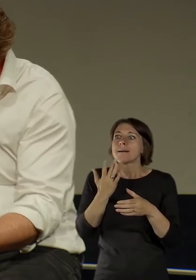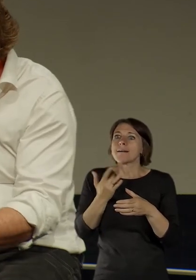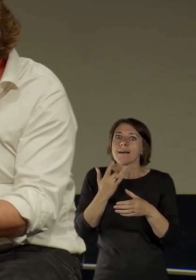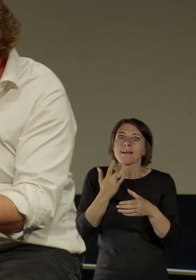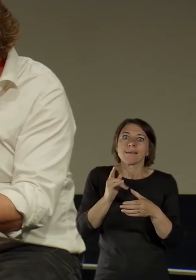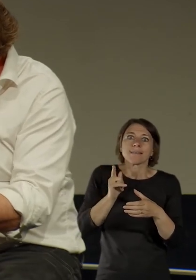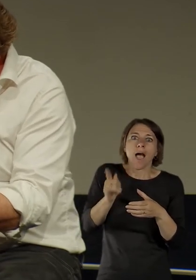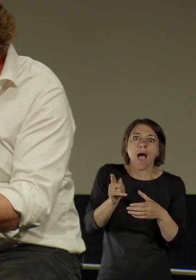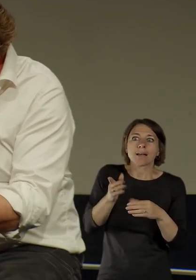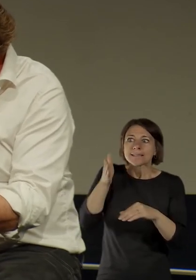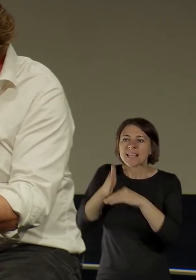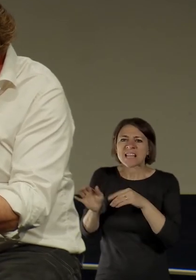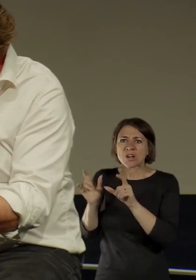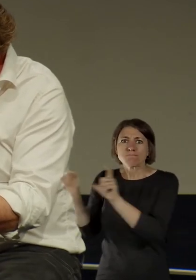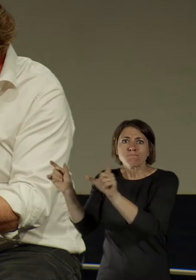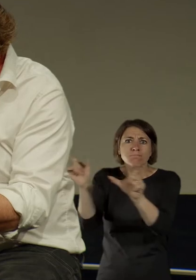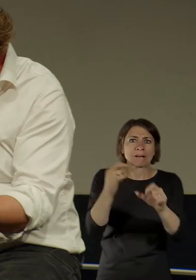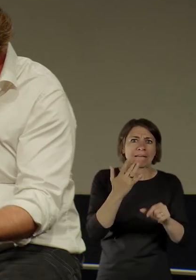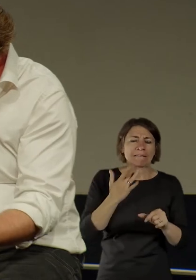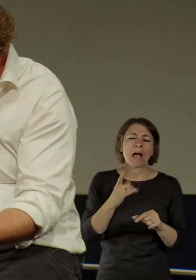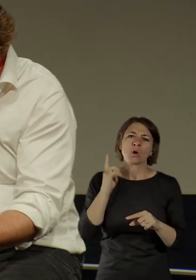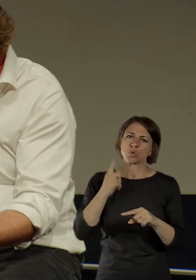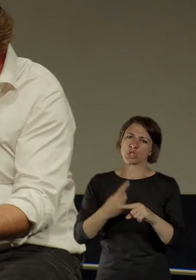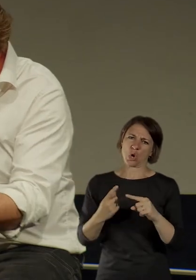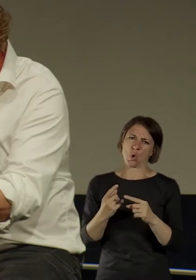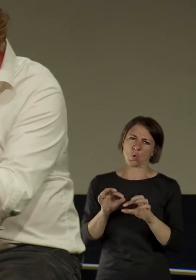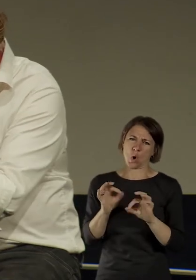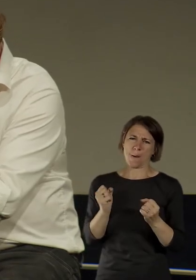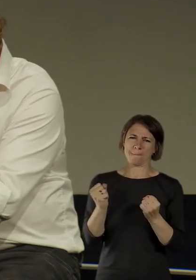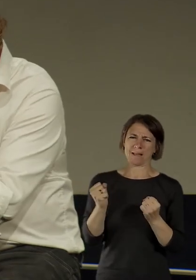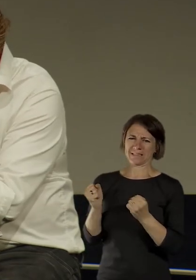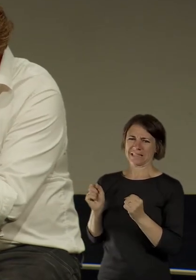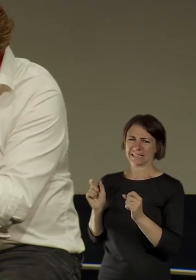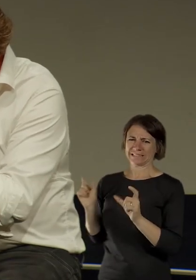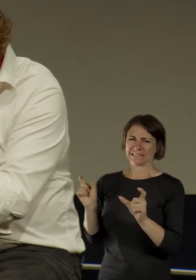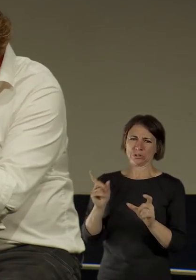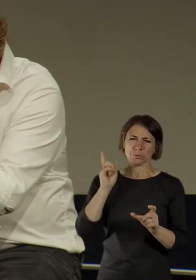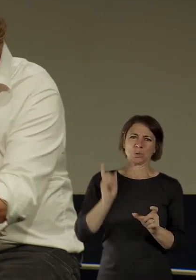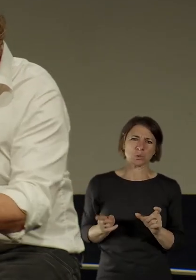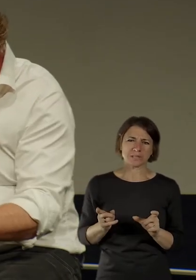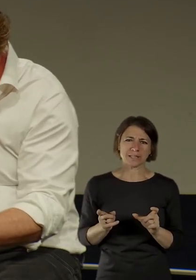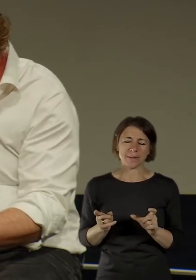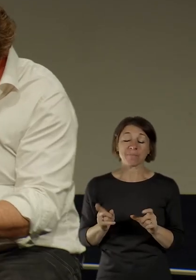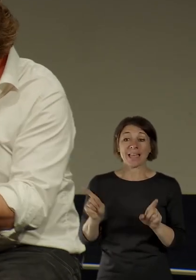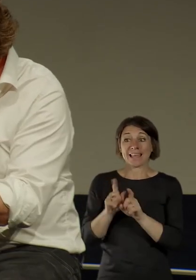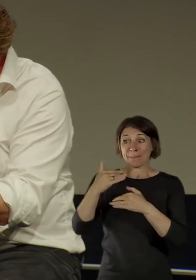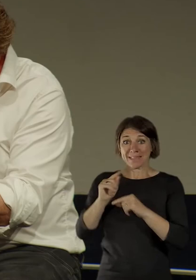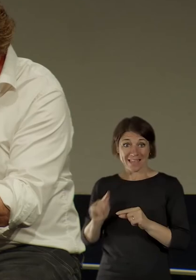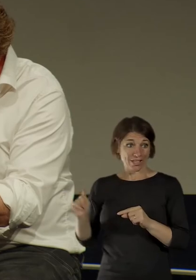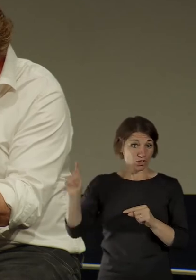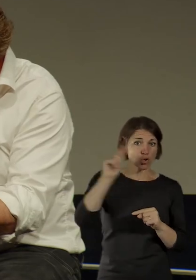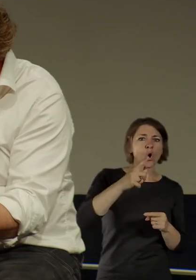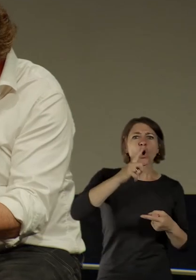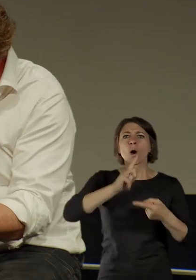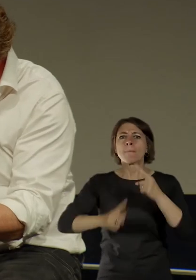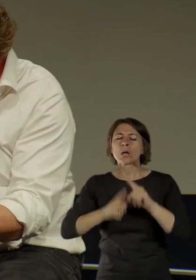A politika města a jejich organizací je v hledání nějakých smysluplných řešení,